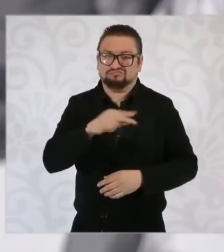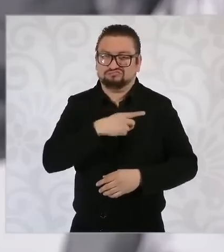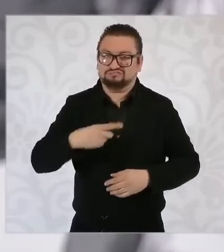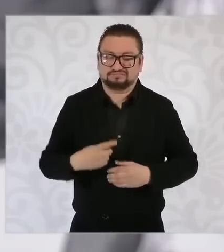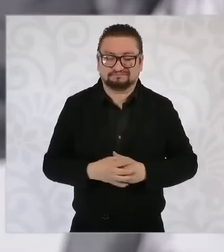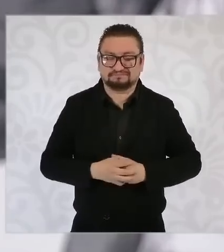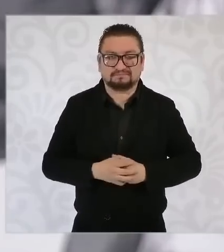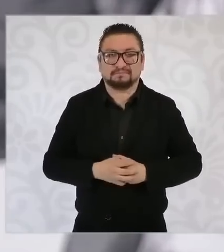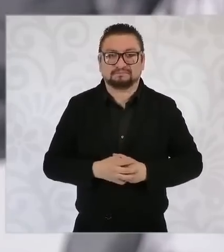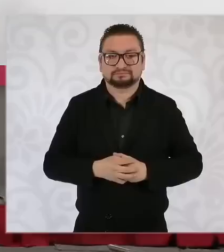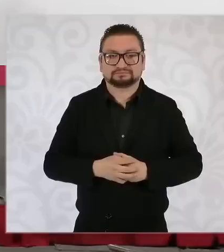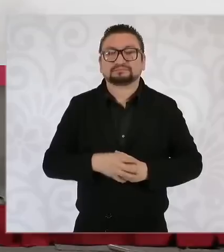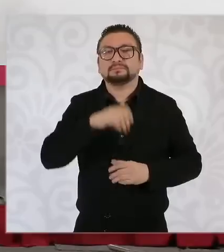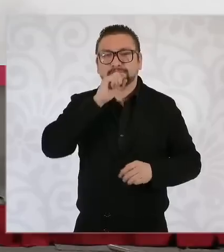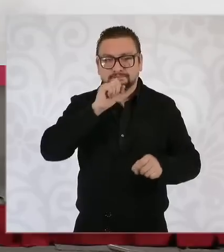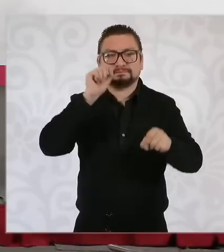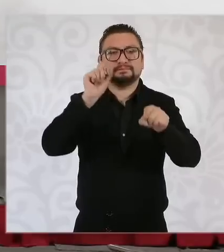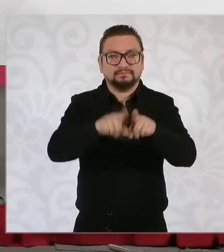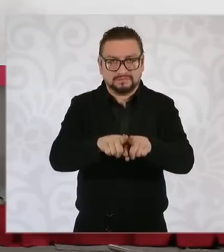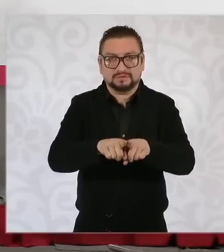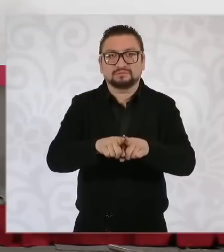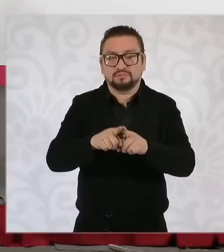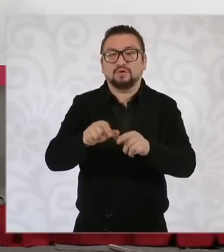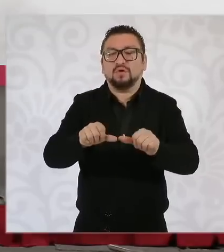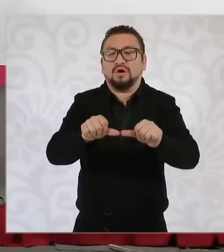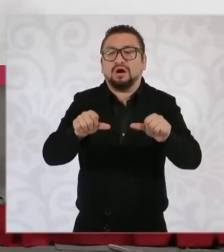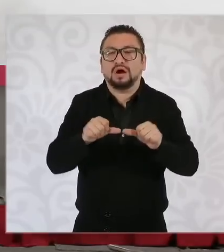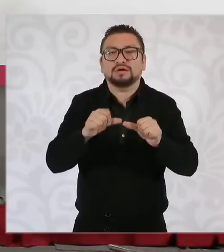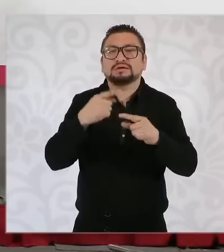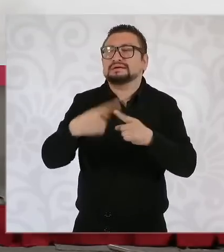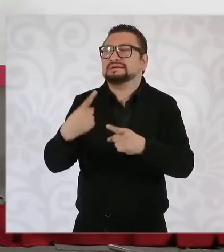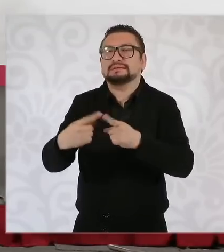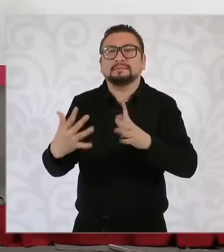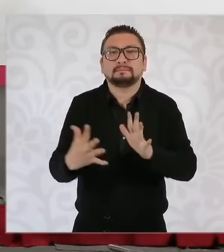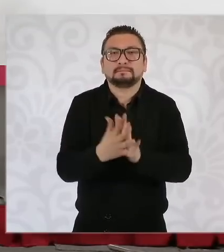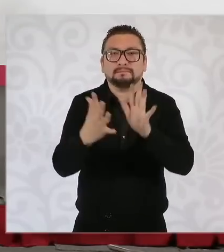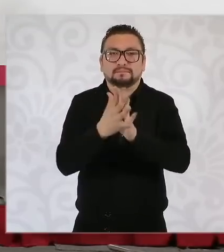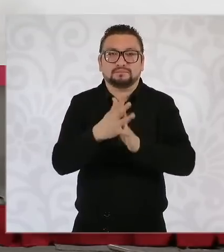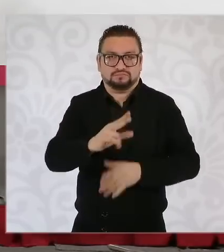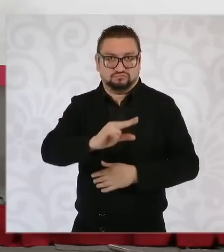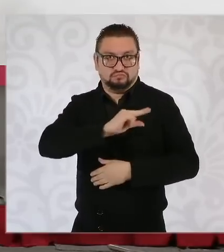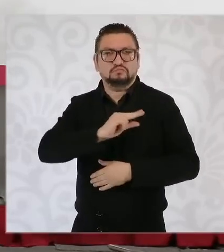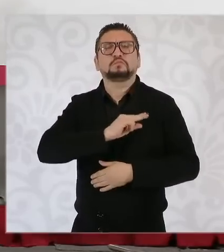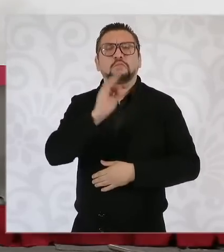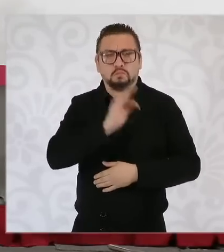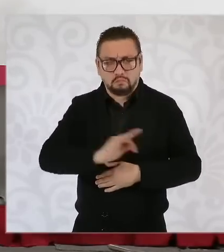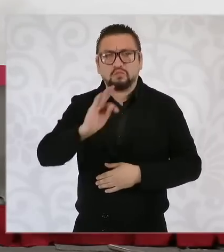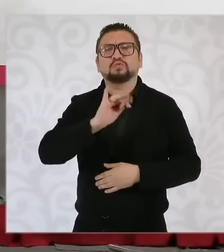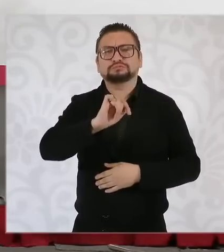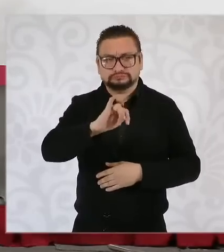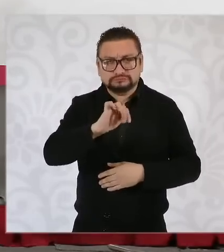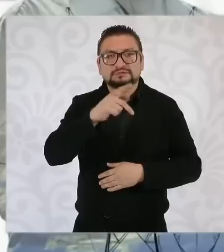y también se definen las áreas de participación de la iniciativa privada y se reconoce su